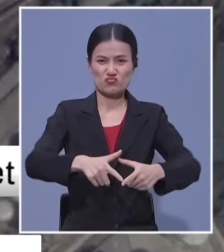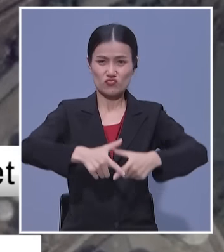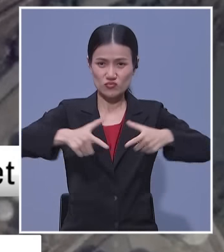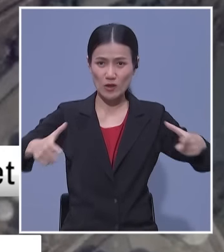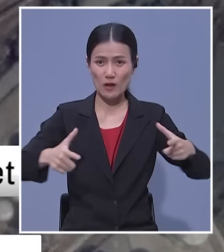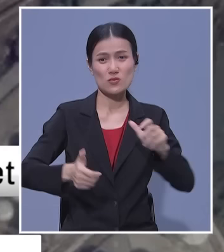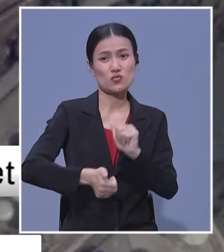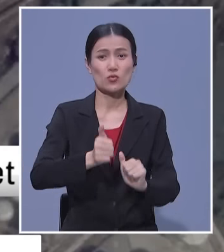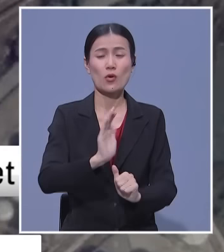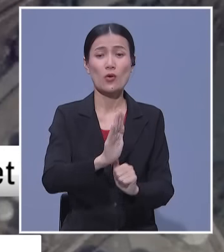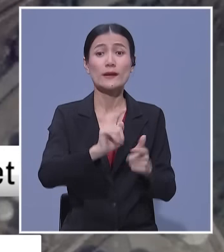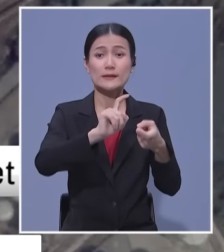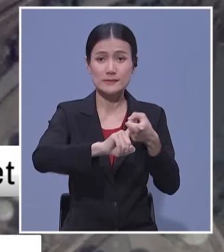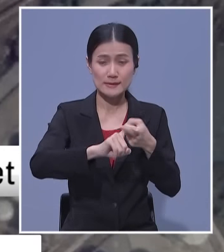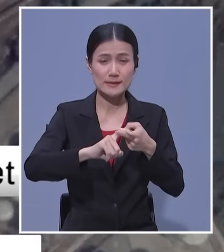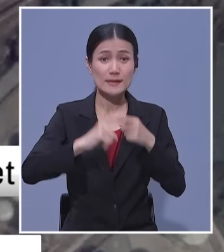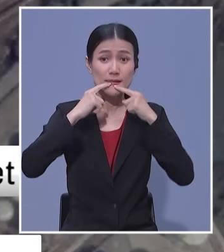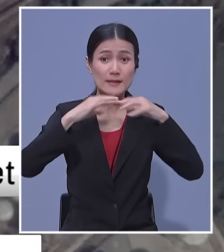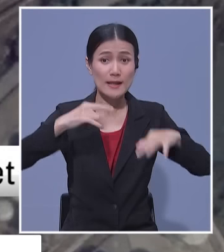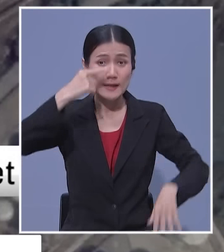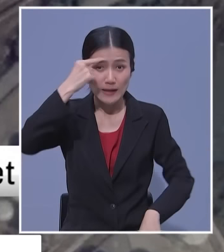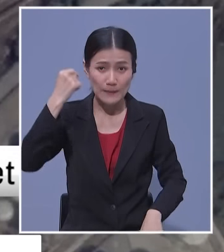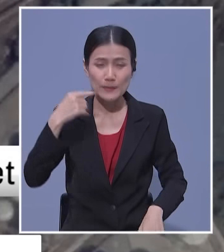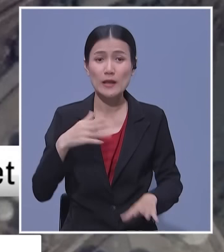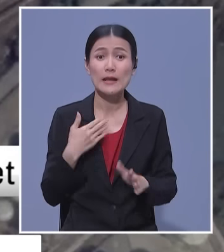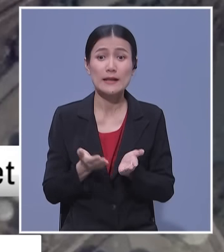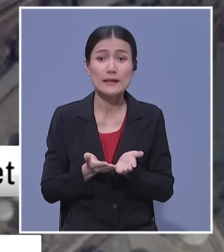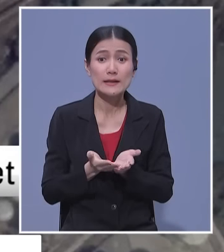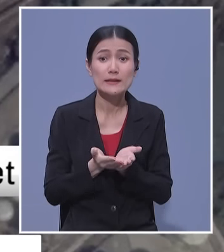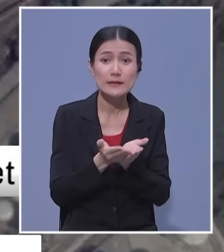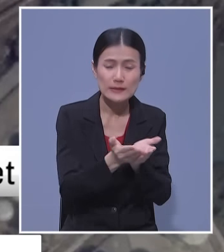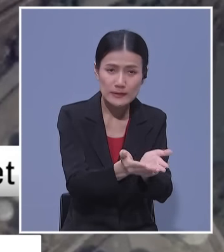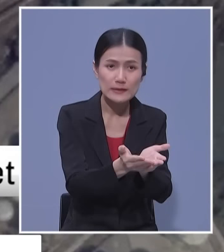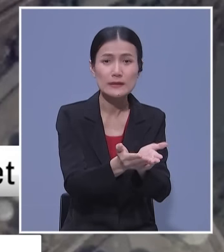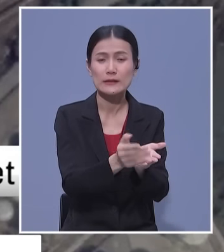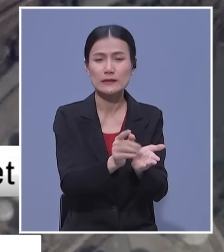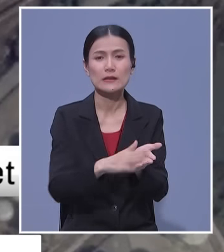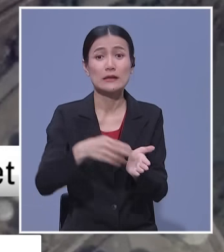ทะเลดำแล้วก็ดูแลเรือที่ส่งออกแล้วก็จัด หาเชื้อเพลิงไปยังแคว้นไครเมียซึ่ง